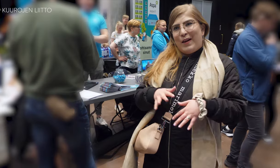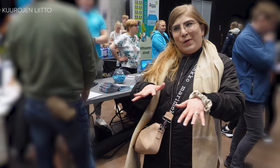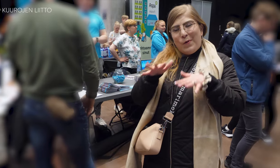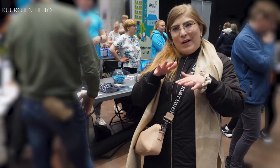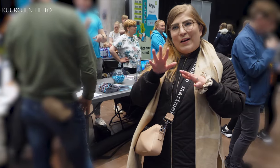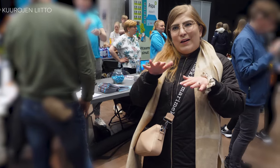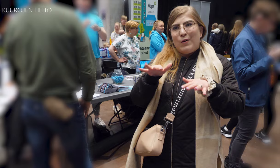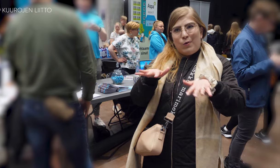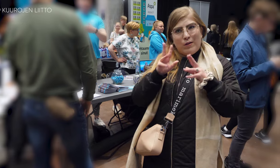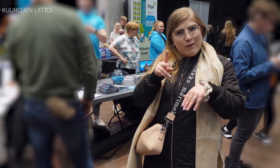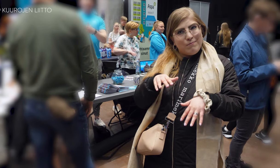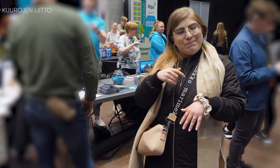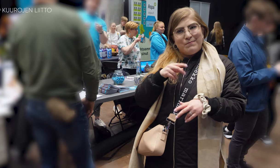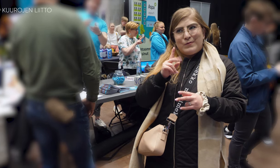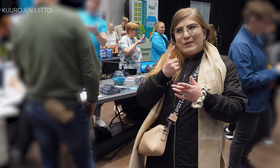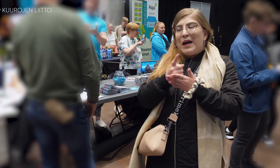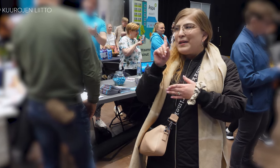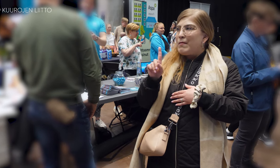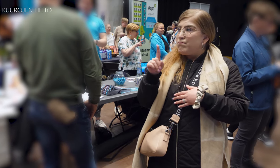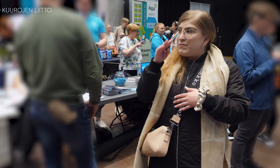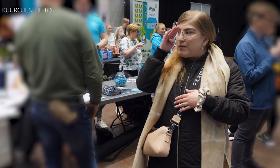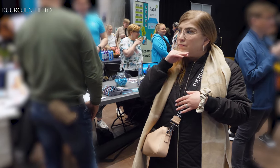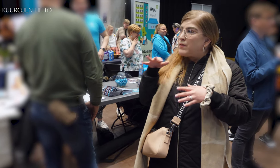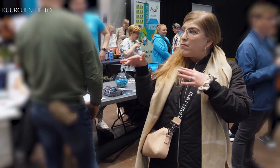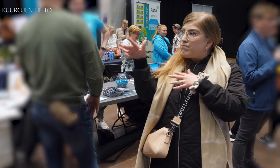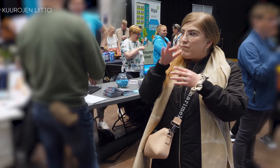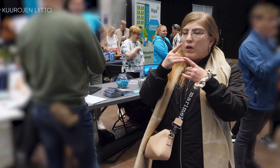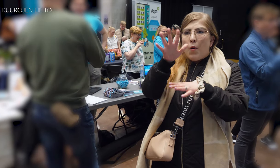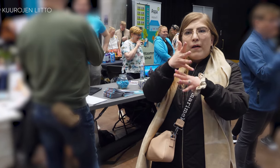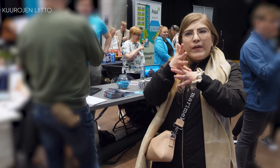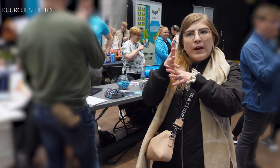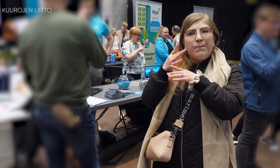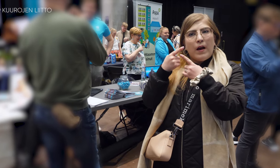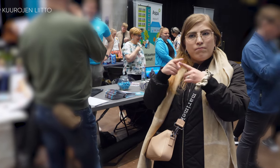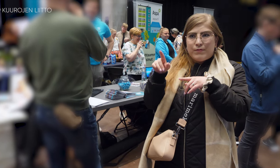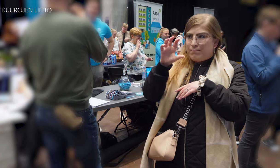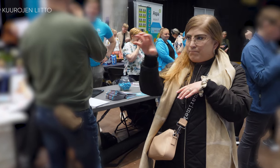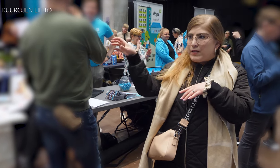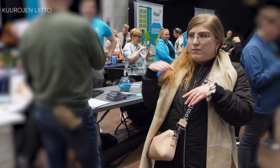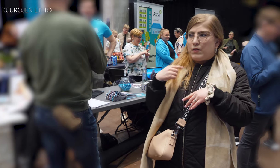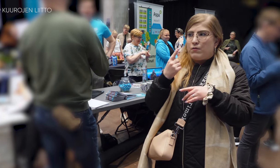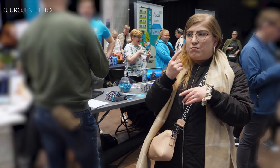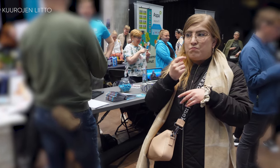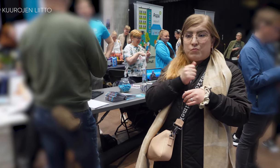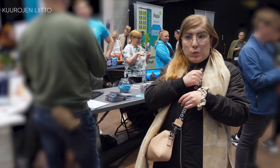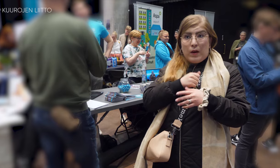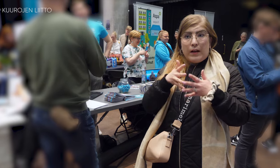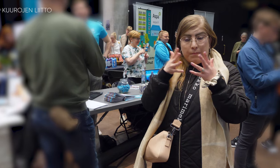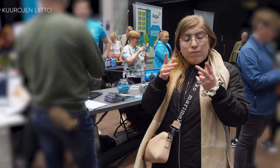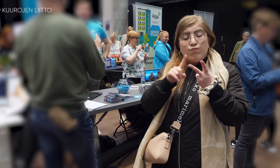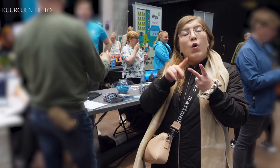Yllätyksekseni tärkeintä minulle on nähdä näitä esittelypöytiä.